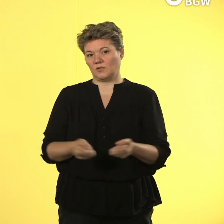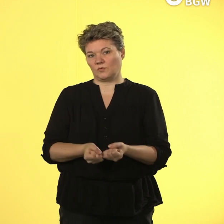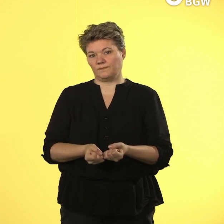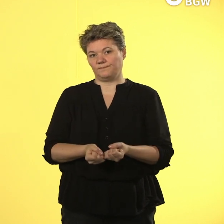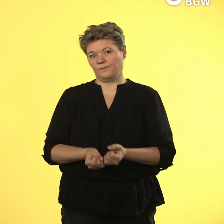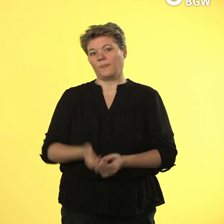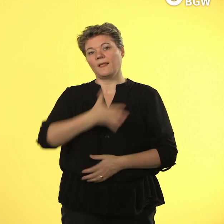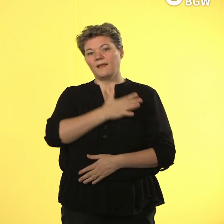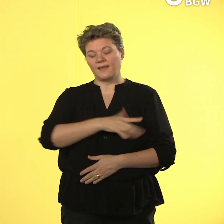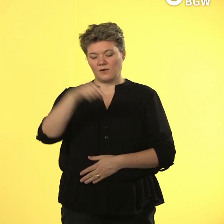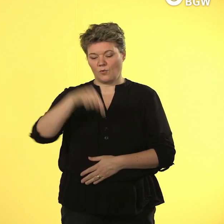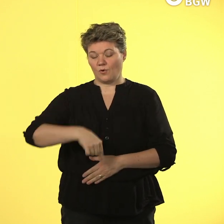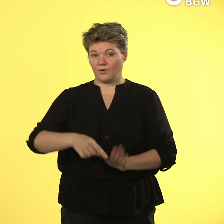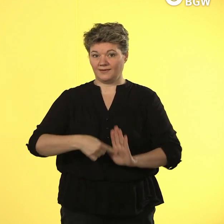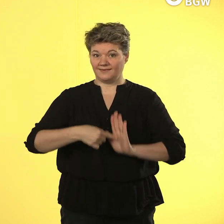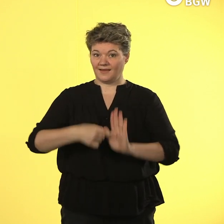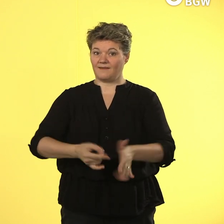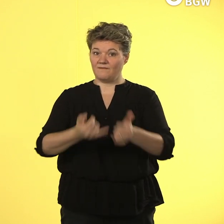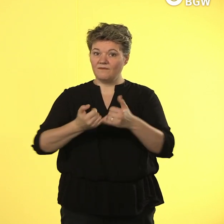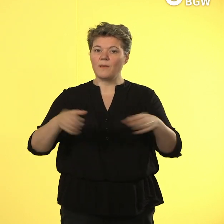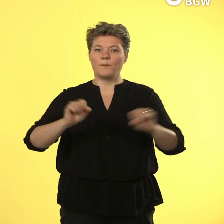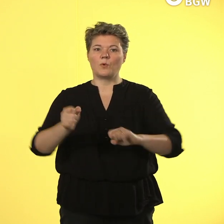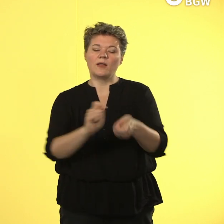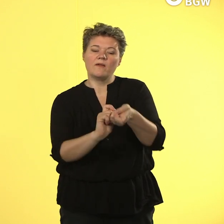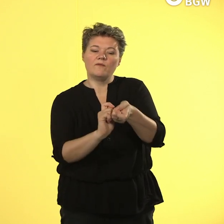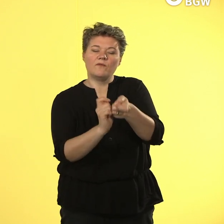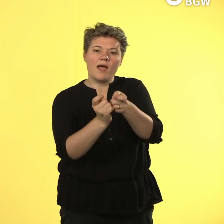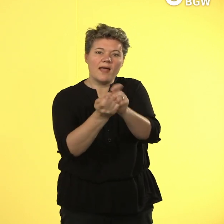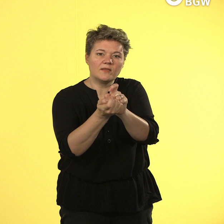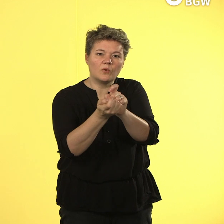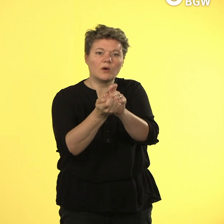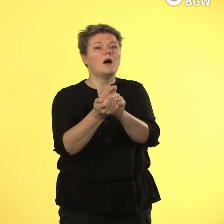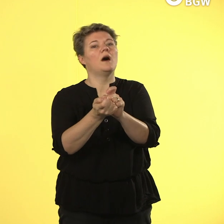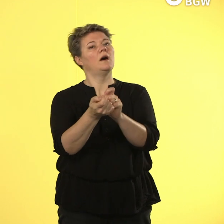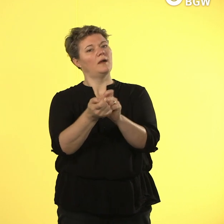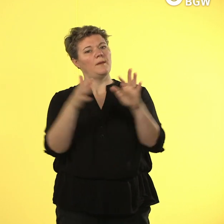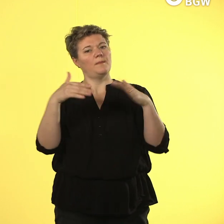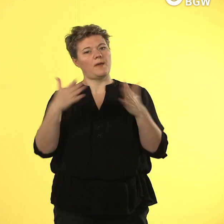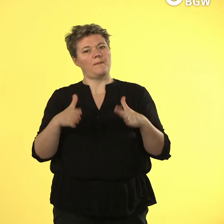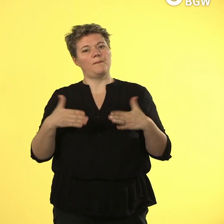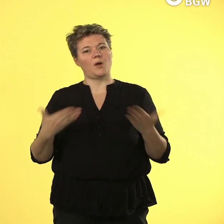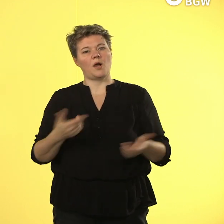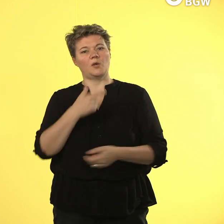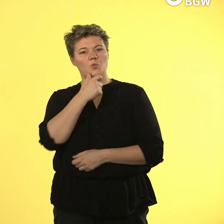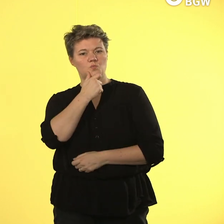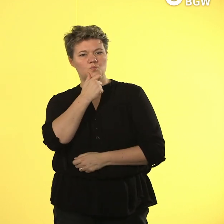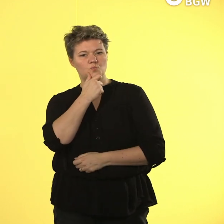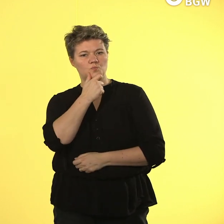dass man diesen anderen Weg eingeht. Ich möchte loslegen, in dem ich Ihnen einen Überblick gebe. Ich möchte darüber sprechen,